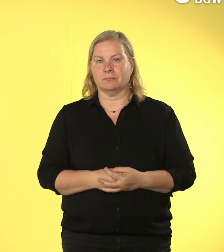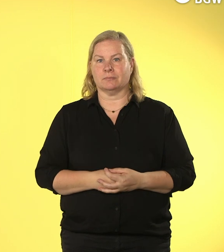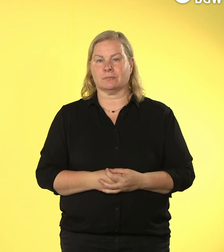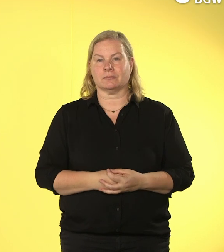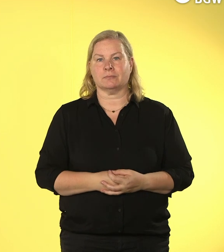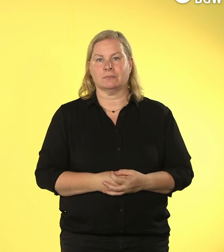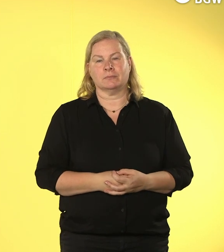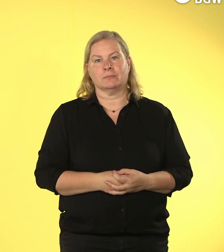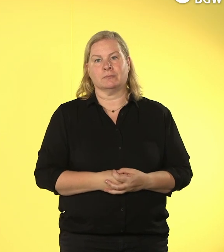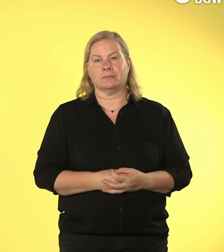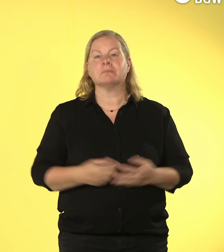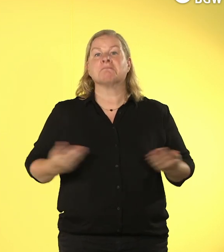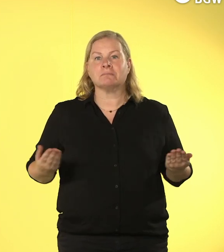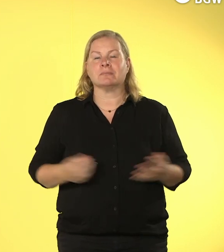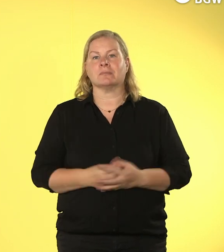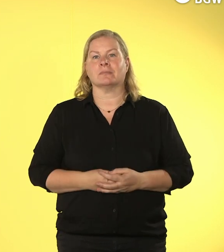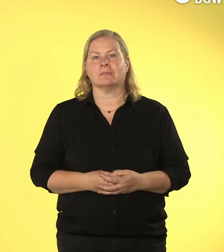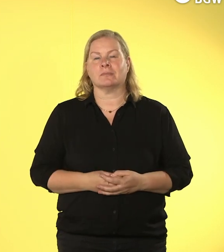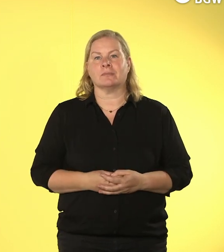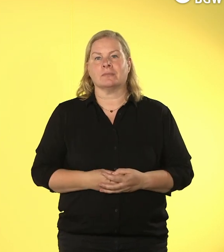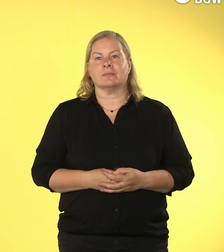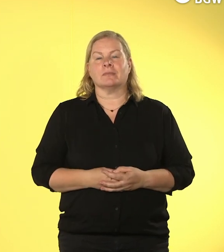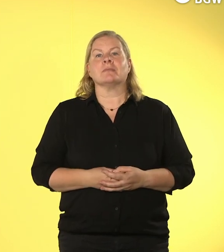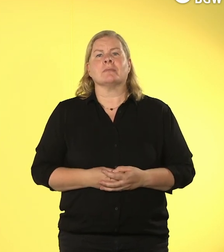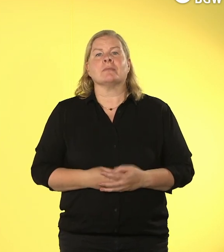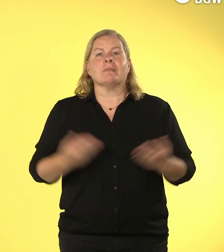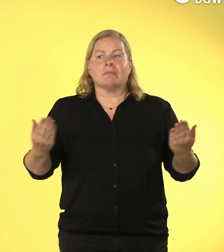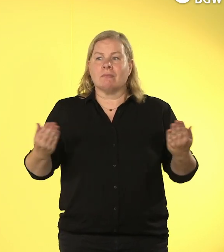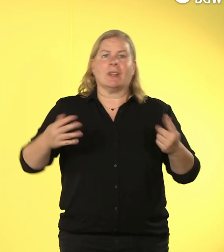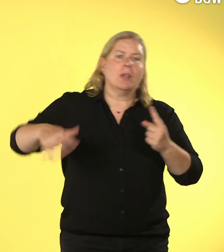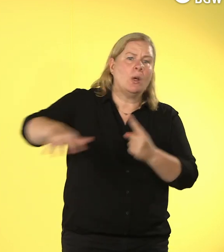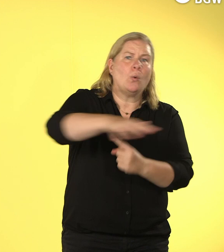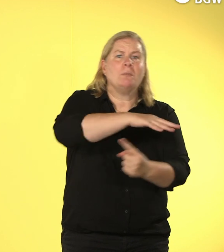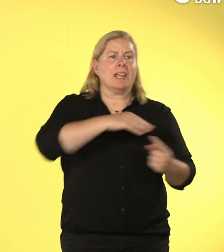Es ist diese Umgebung, die die Leute behindert.